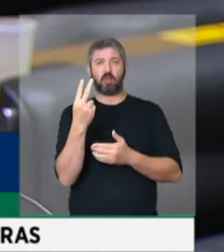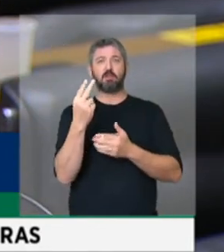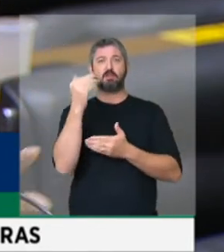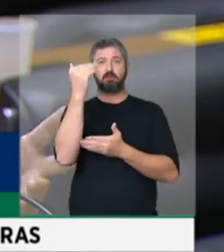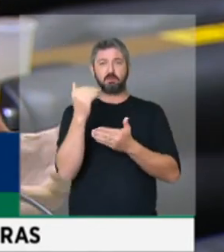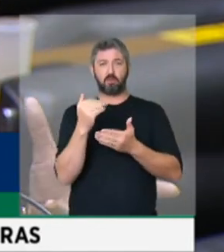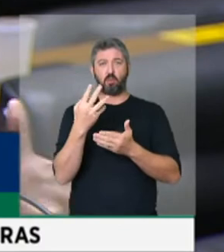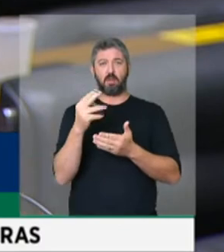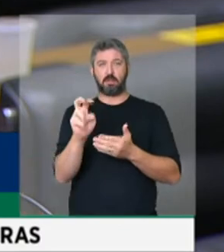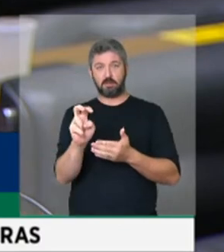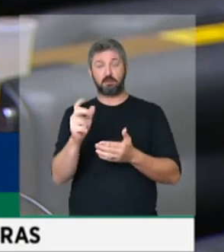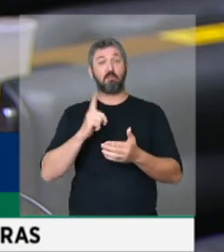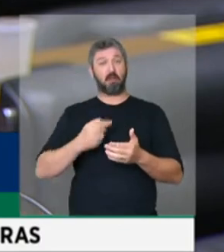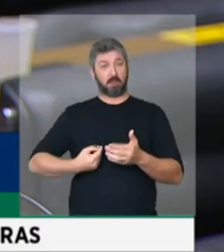TUDO. VAI SAIR DE 52 PRA 45, VAI TER PARTICIPAÇÃO. VAI